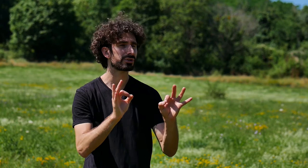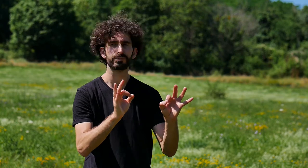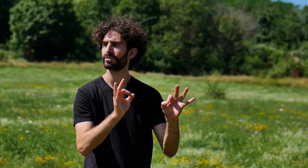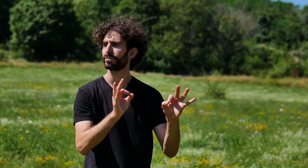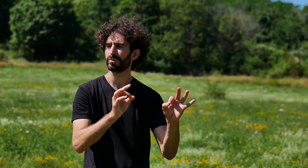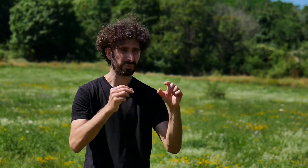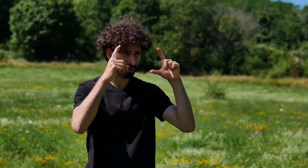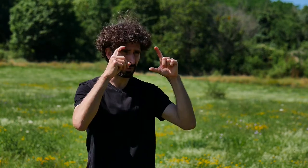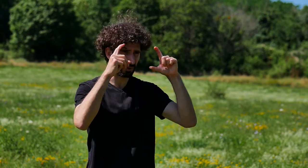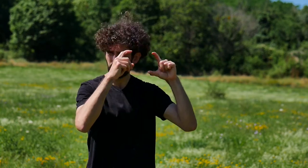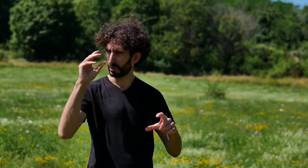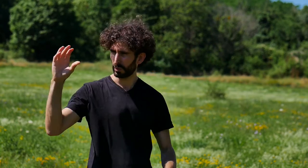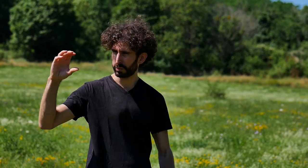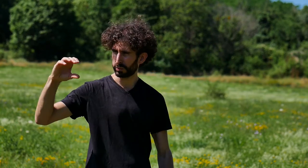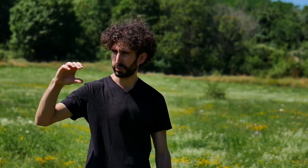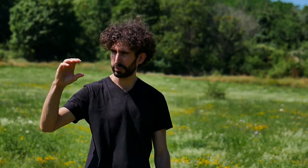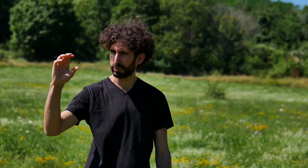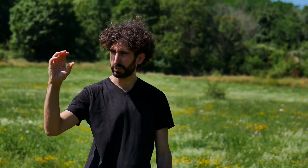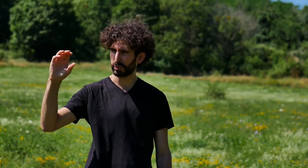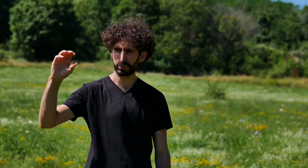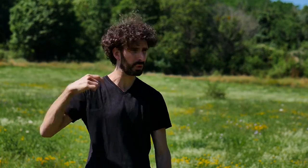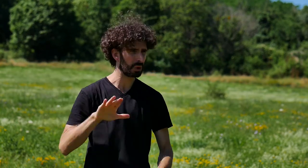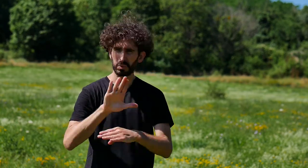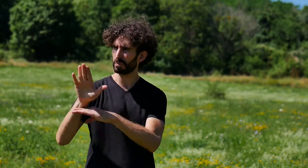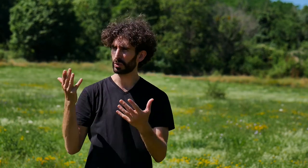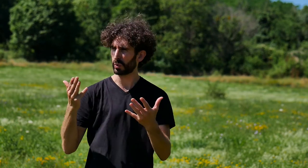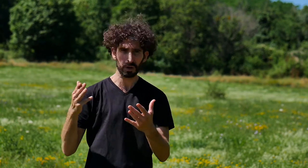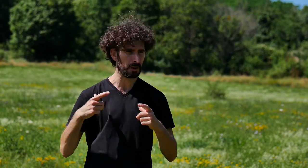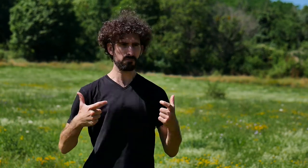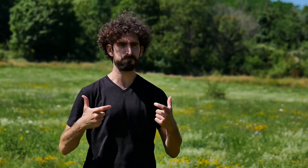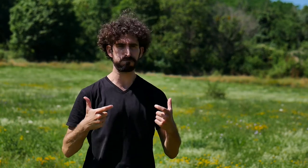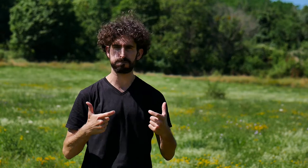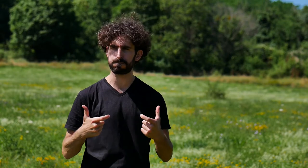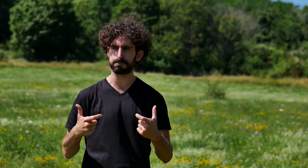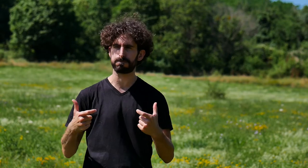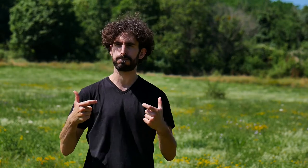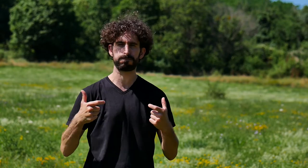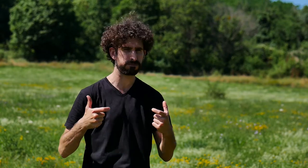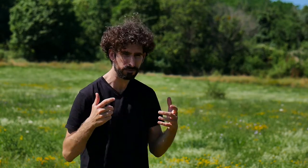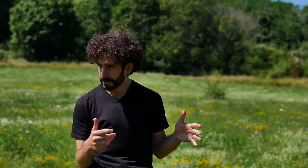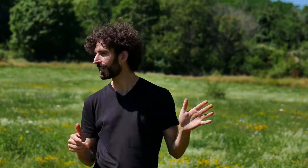Quand un appareil photo nous vise, on veut montrer quoi ? On se contrôle